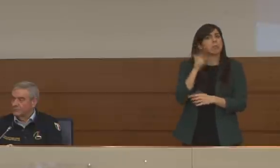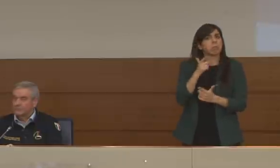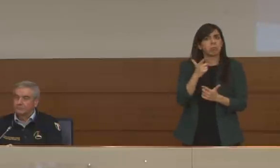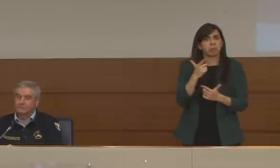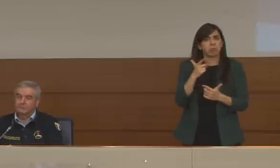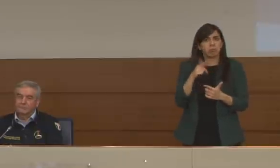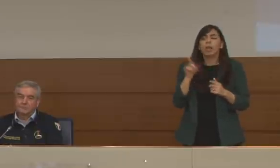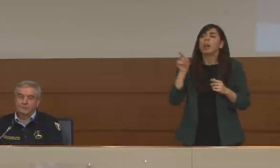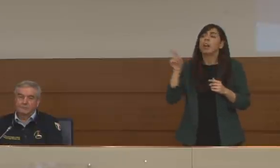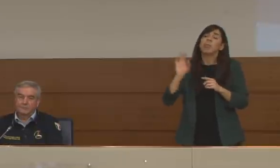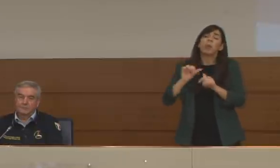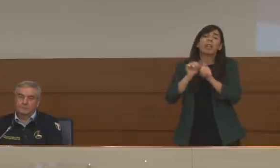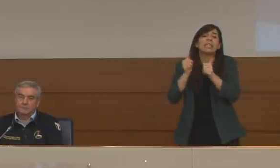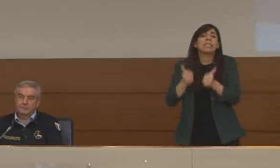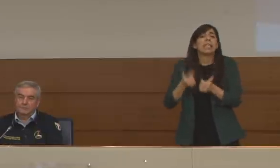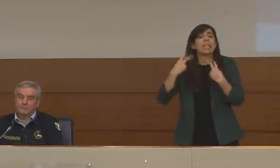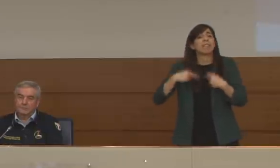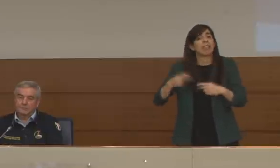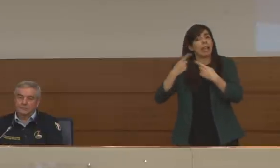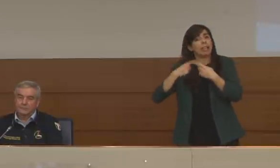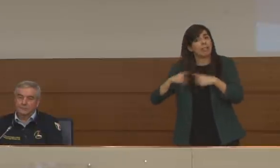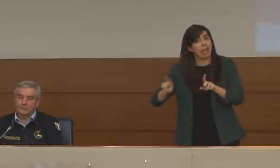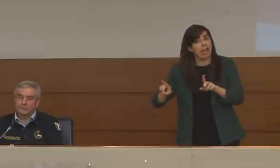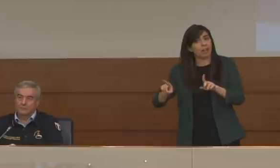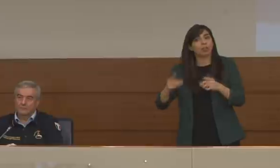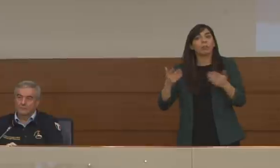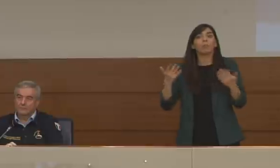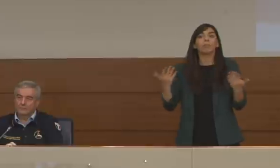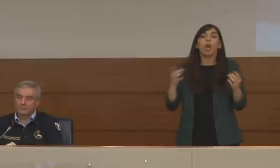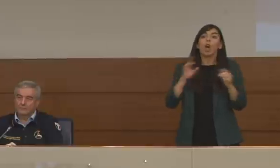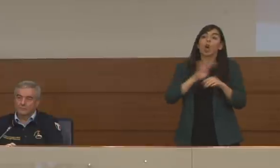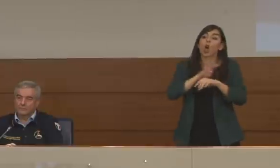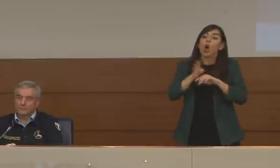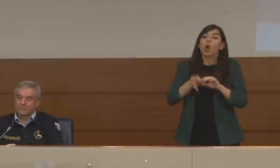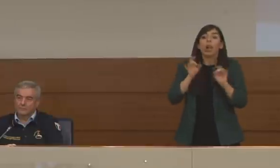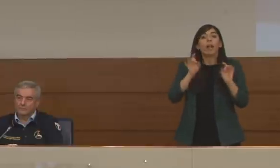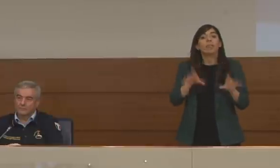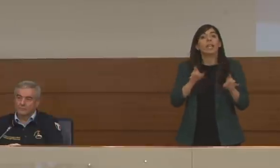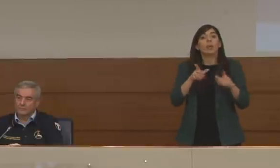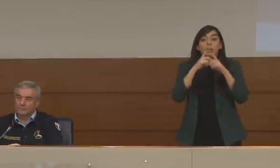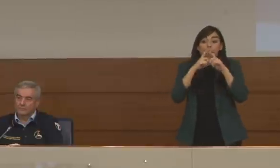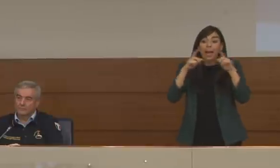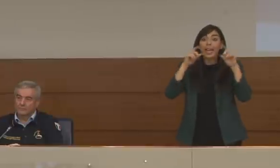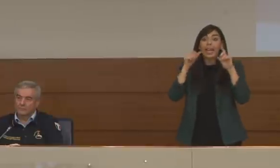Che per questo coronavirus le mascherine servano è certo.